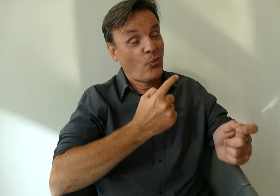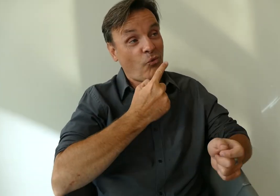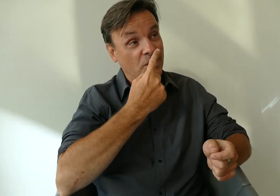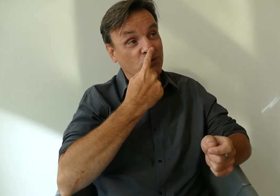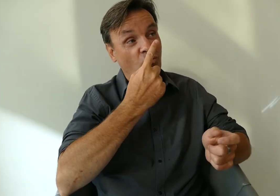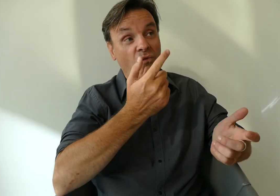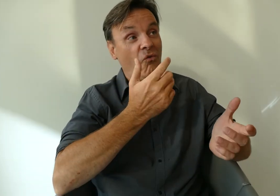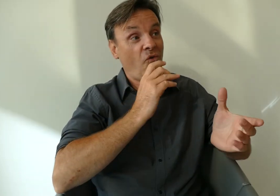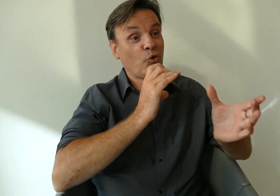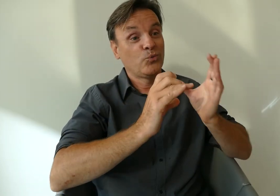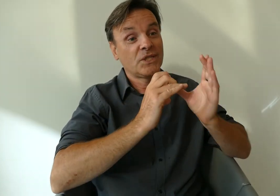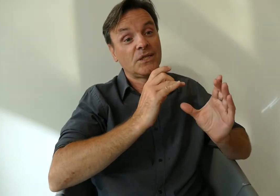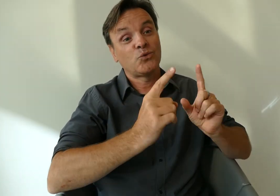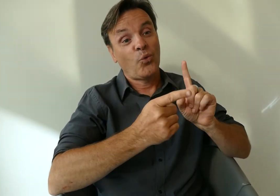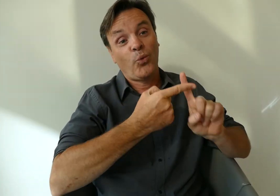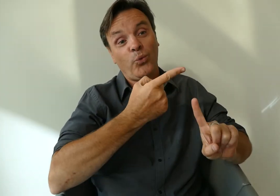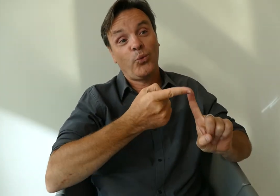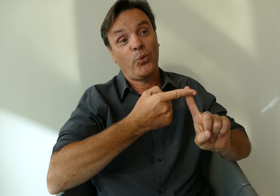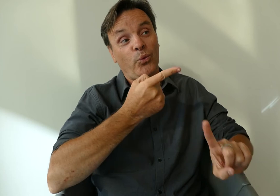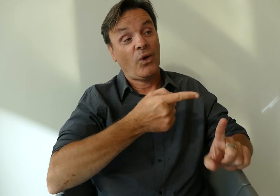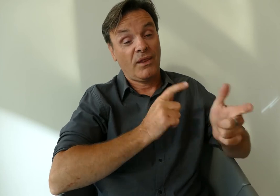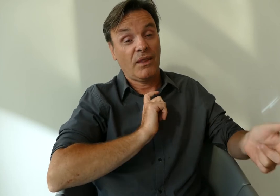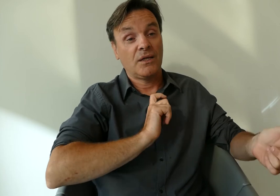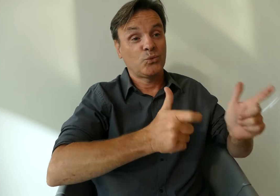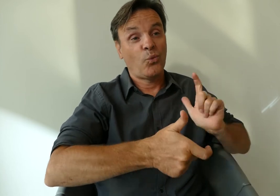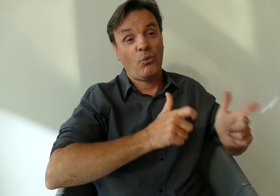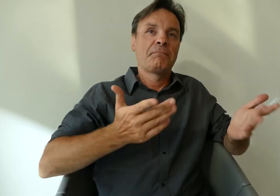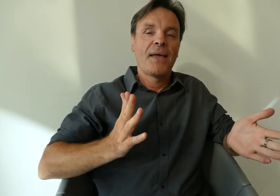Le dialogue est une communication interactive et importante